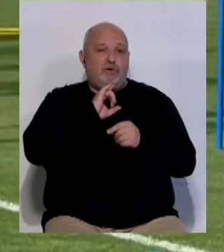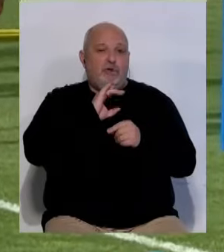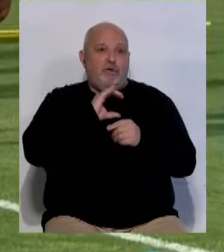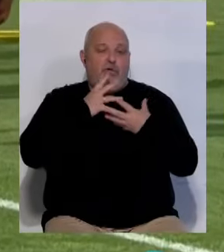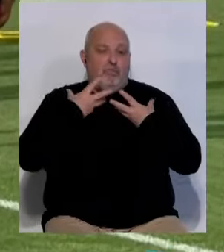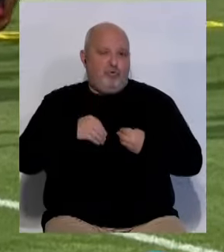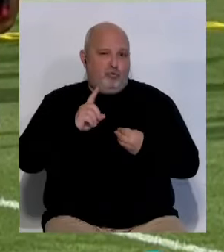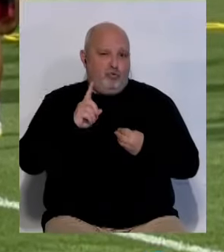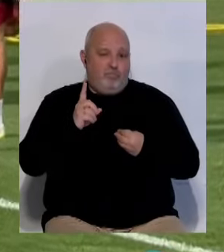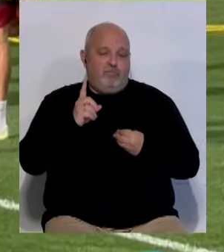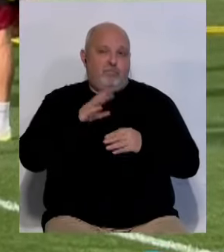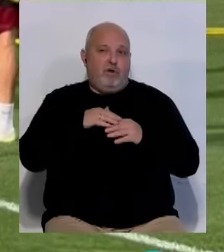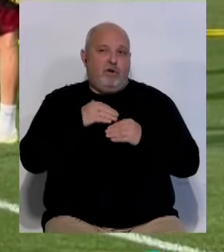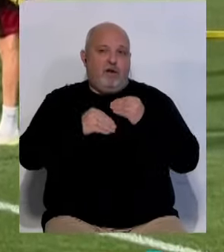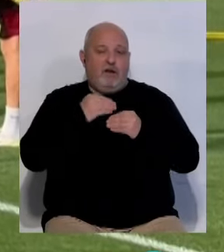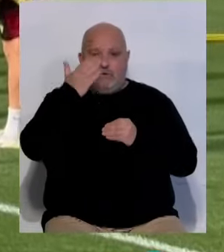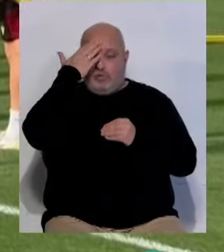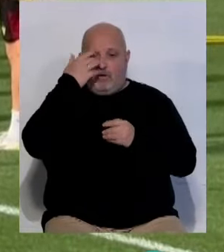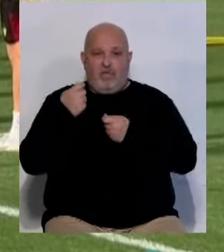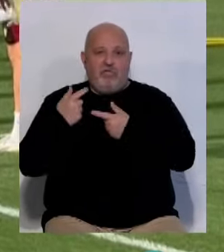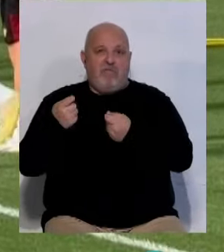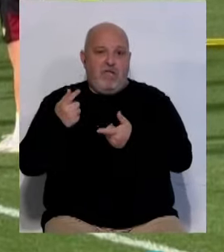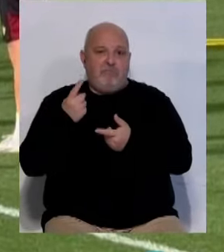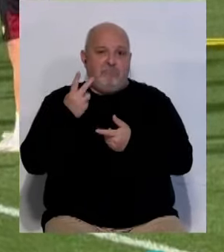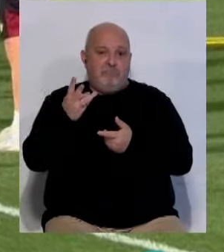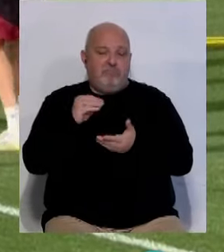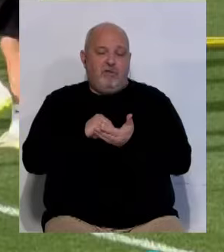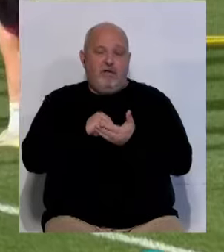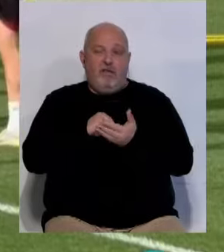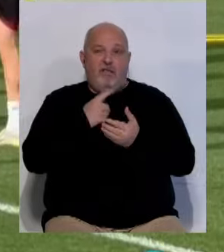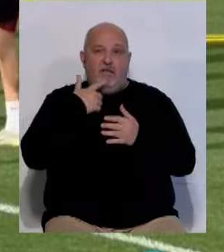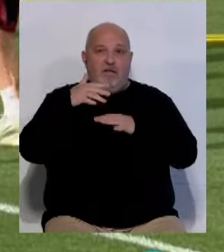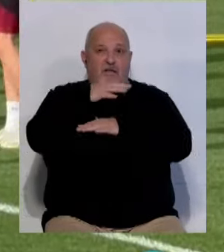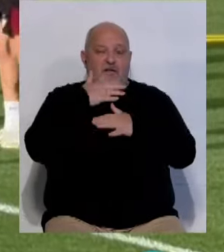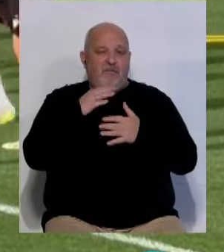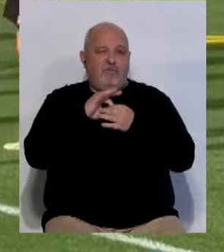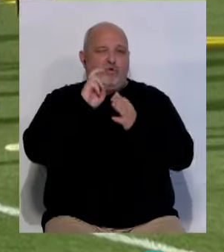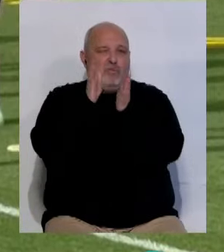moral porque no está siendo titular eh desde Uruguay si leéis a compañeros de los medios de